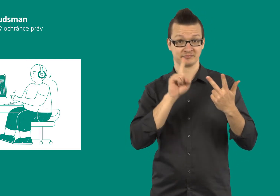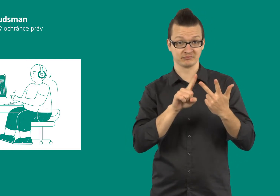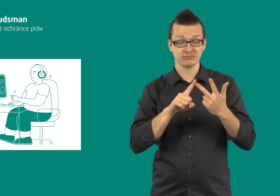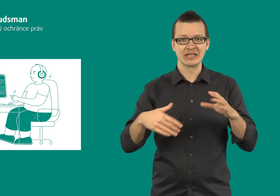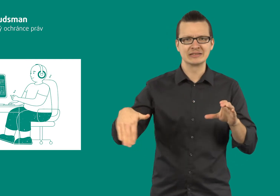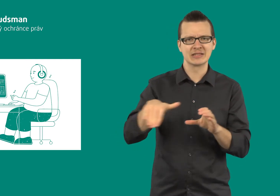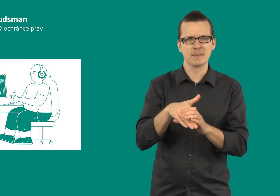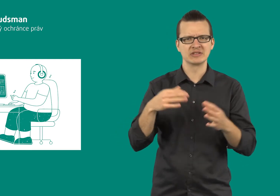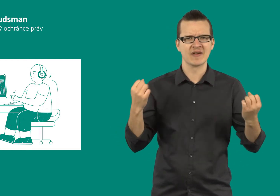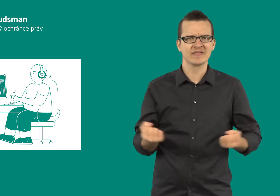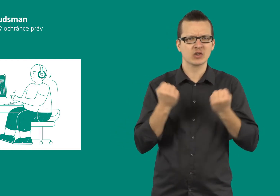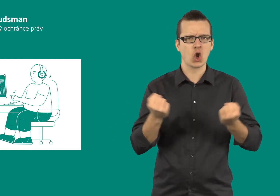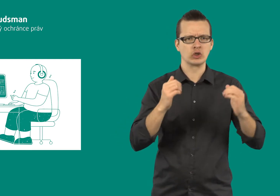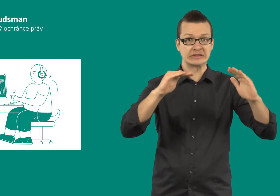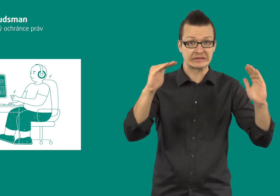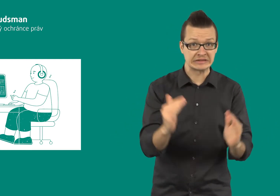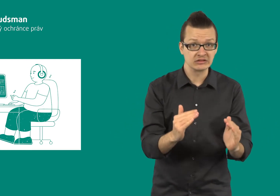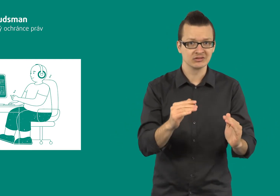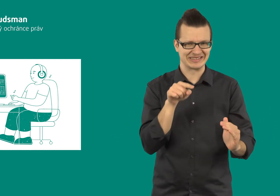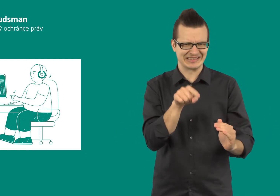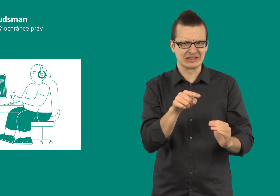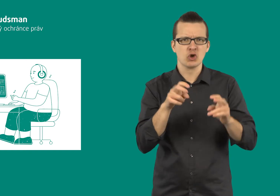Zatřetí - možnosti řešit případnou nižší výkonnost zaměstnanců